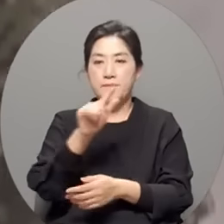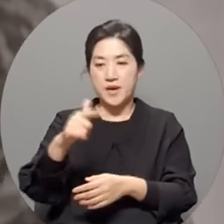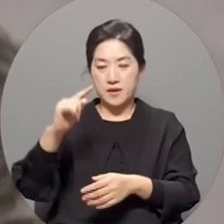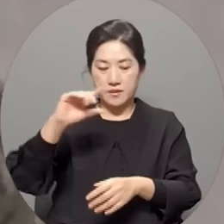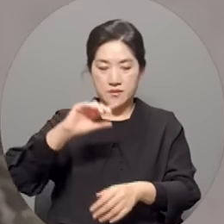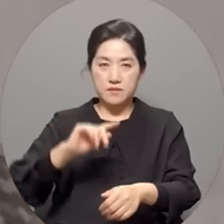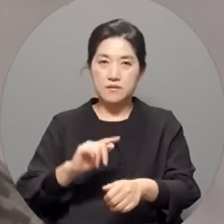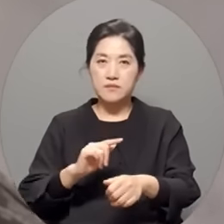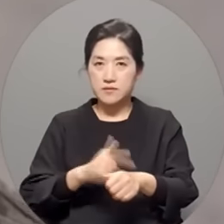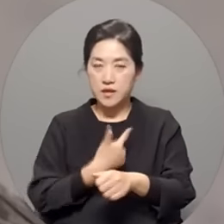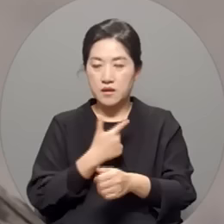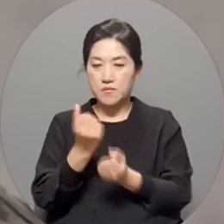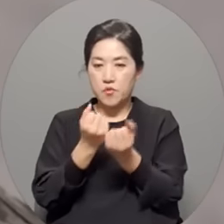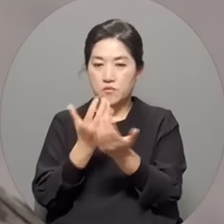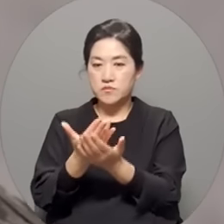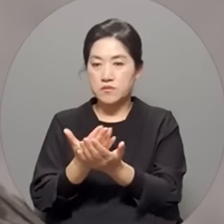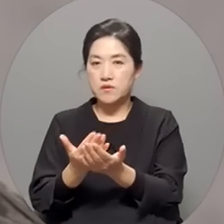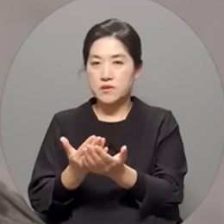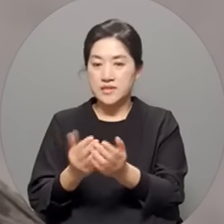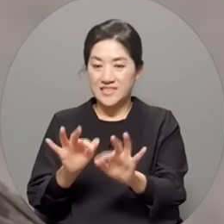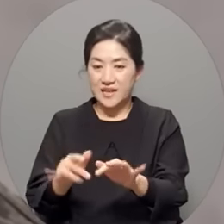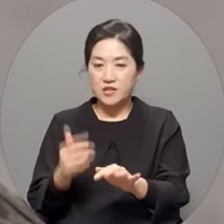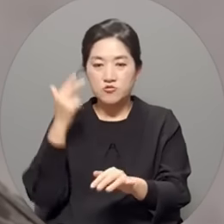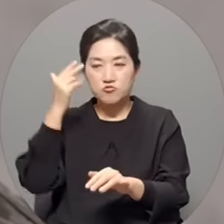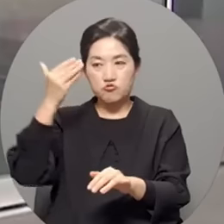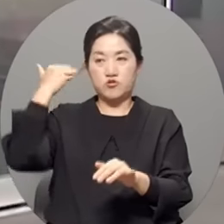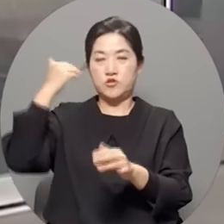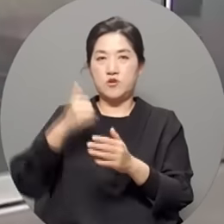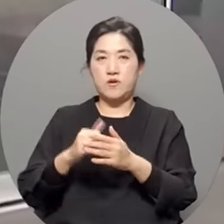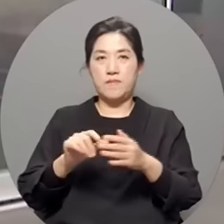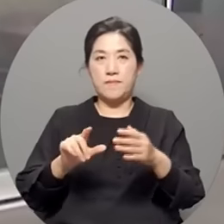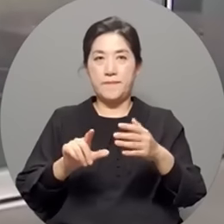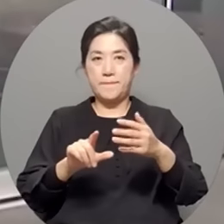이상합니다.